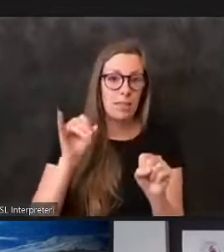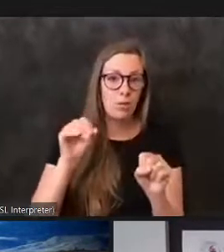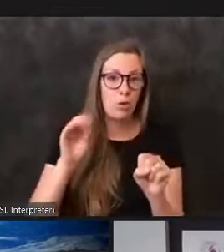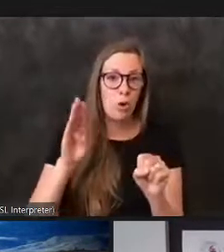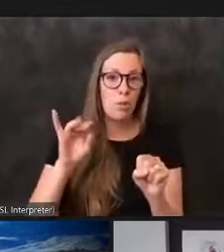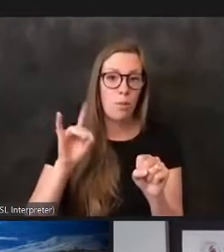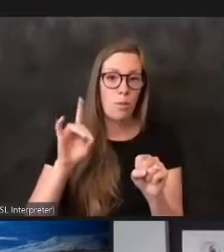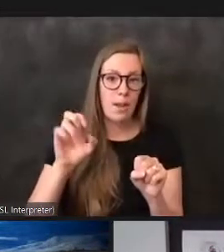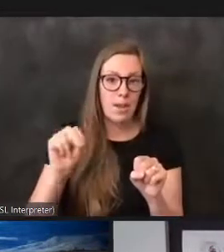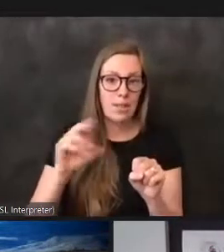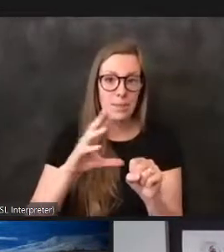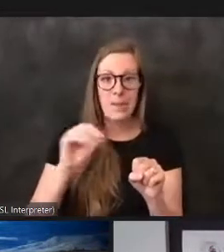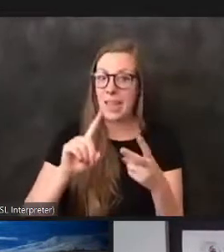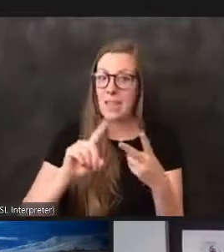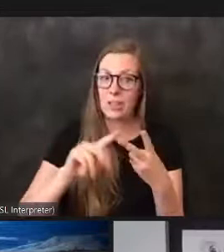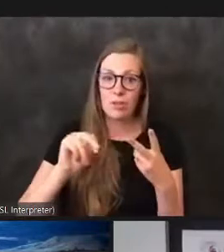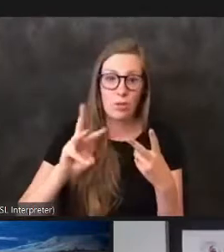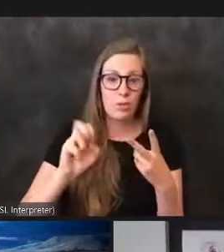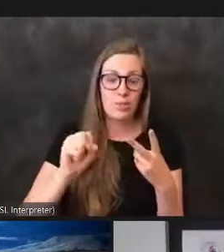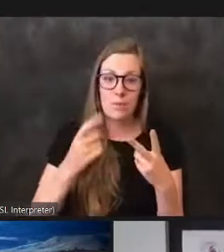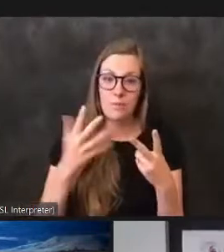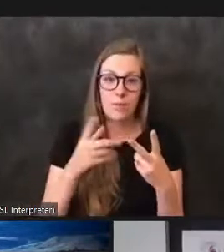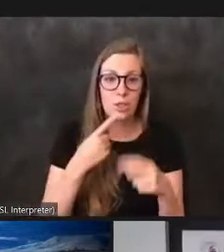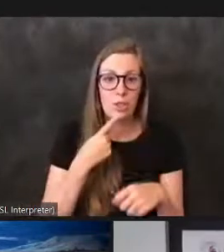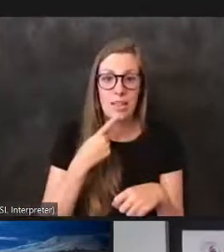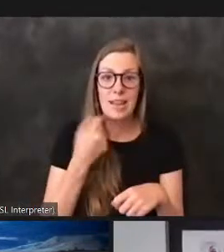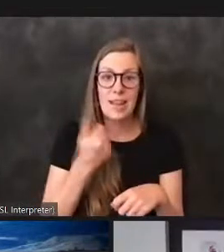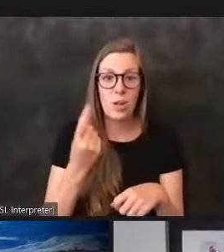presidente Biden y el gobernador Gavin Newsom han dicho que cualquier persona